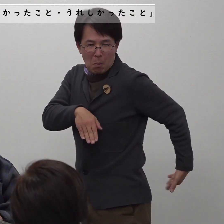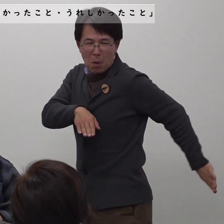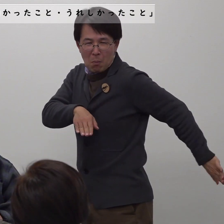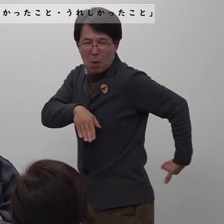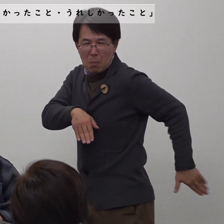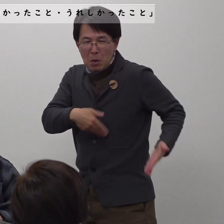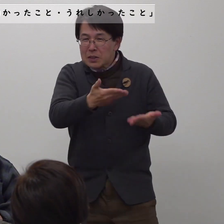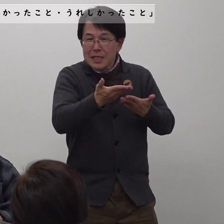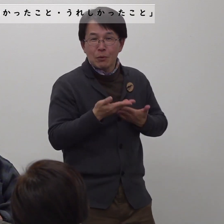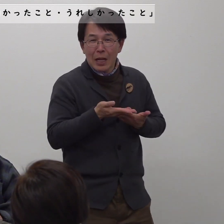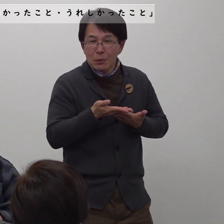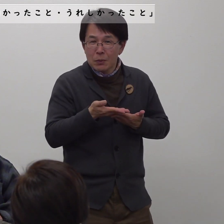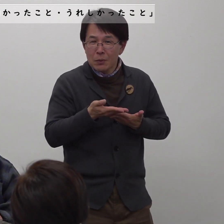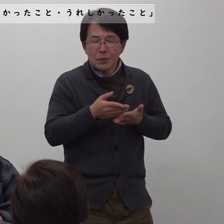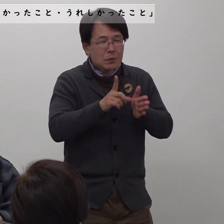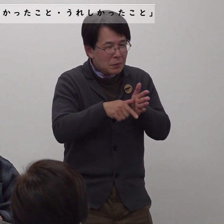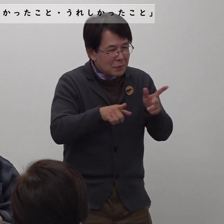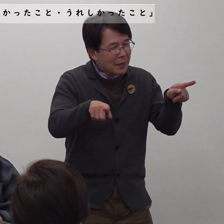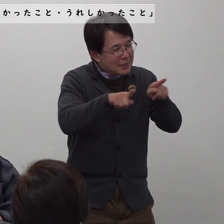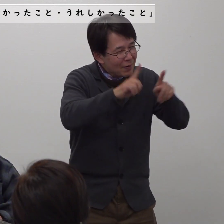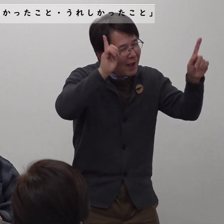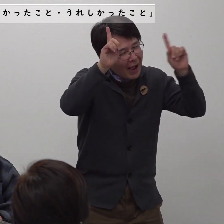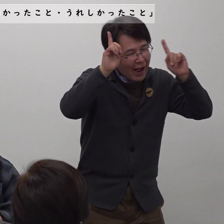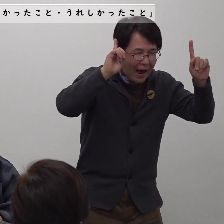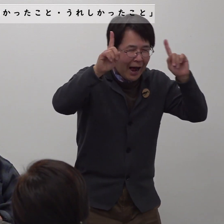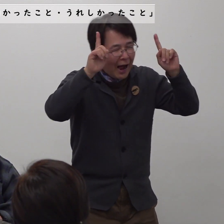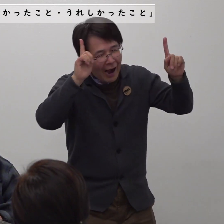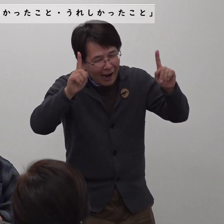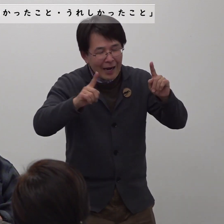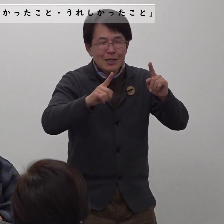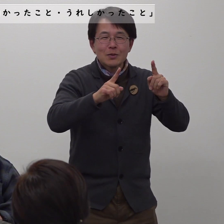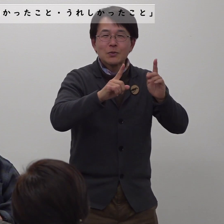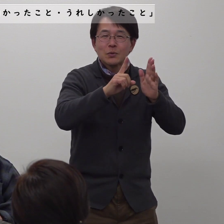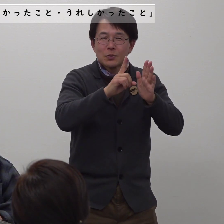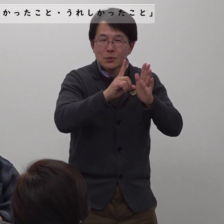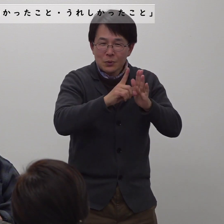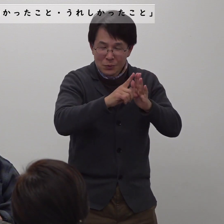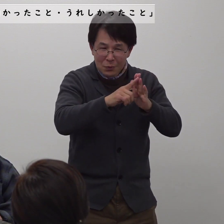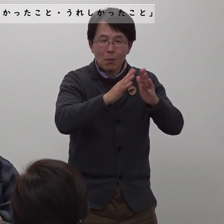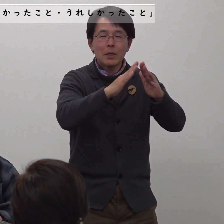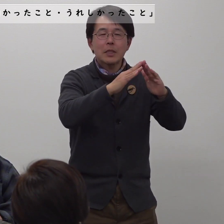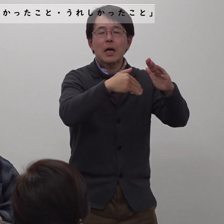でそこで構ってあげてありがとうって言うとまた戻ってってハウス に寝るっていう